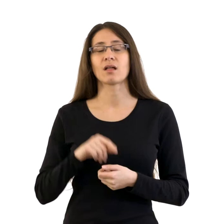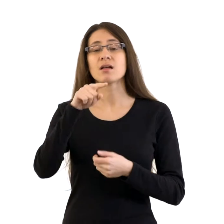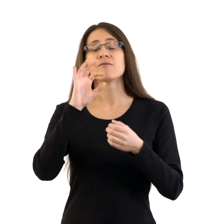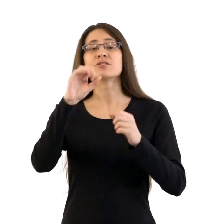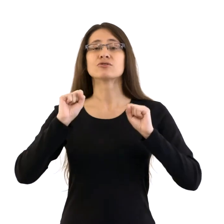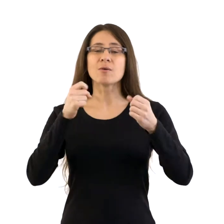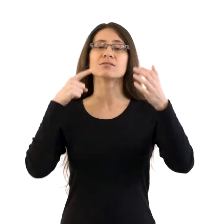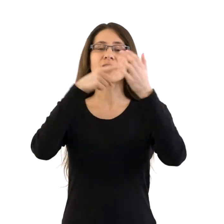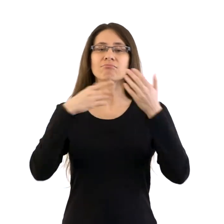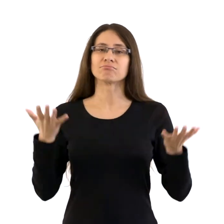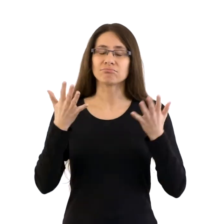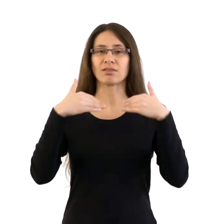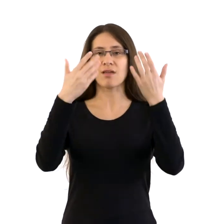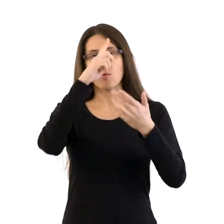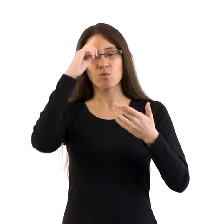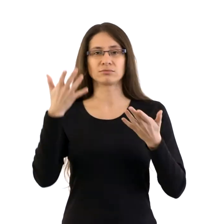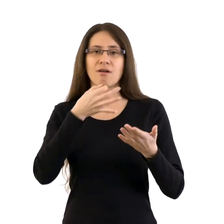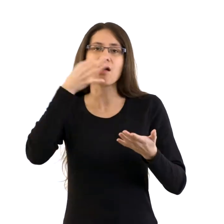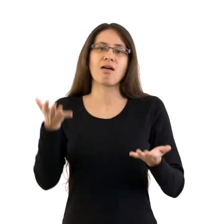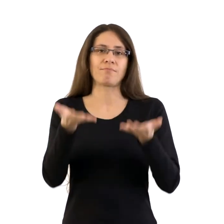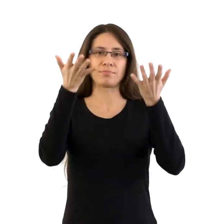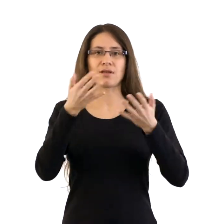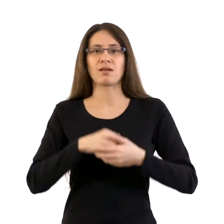tworzeniu miejsc pracy dla osób wykluczonych społecznie